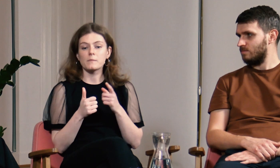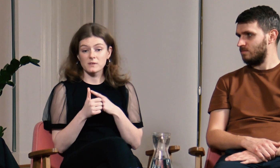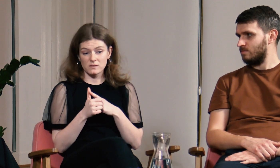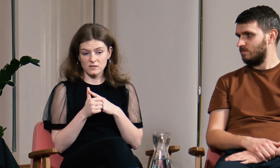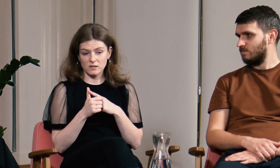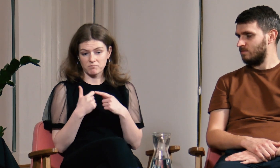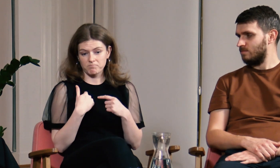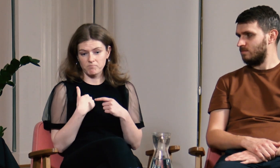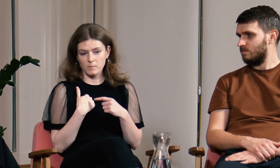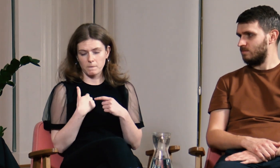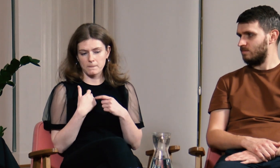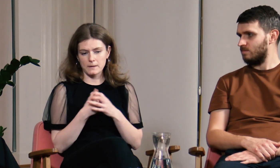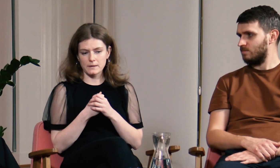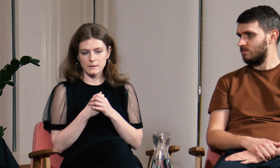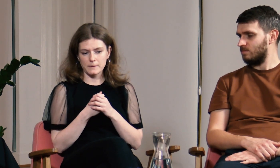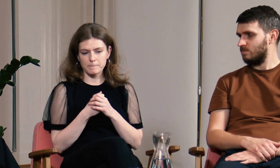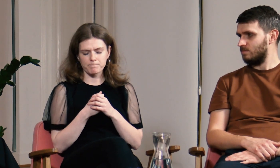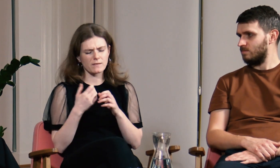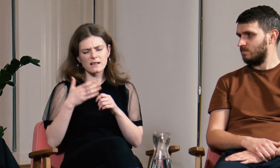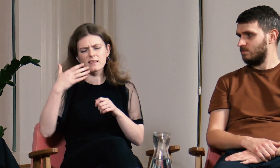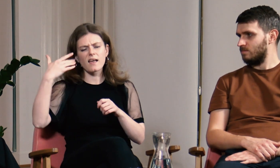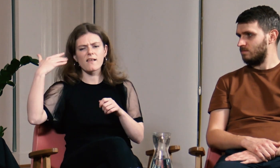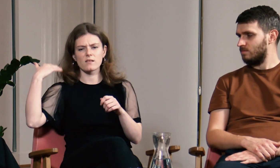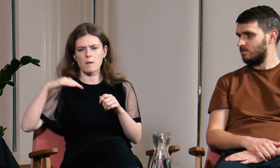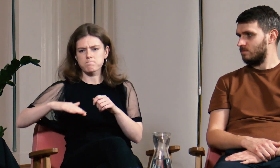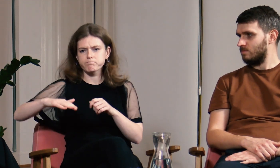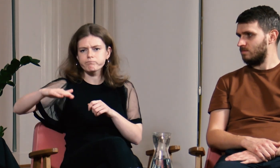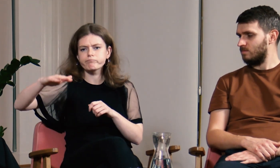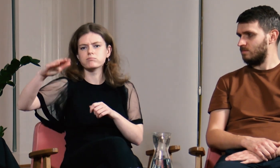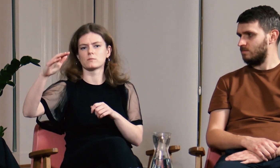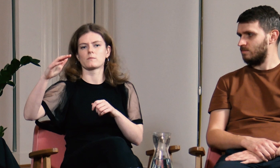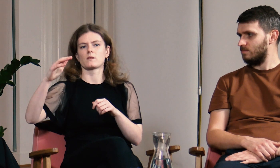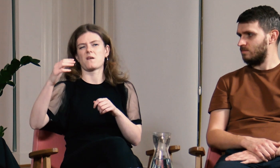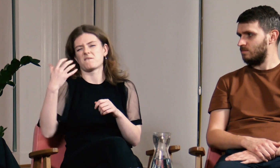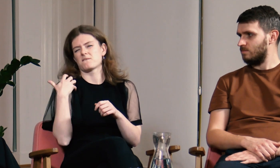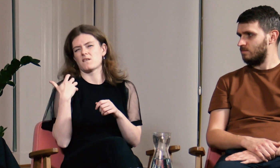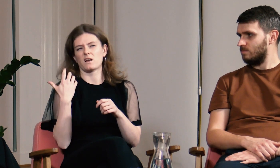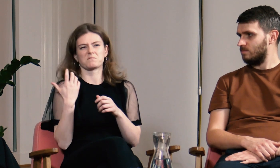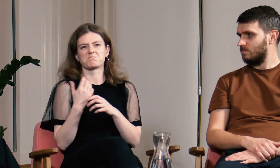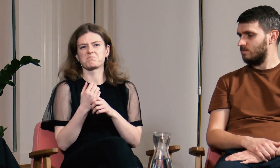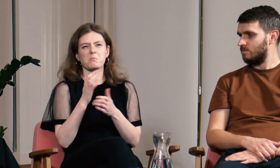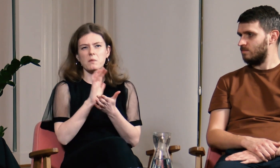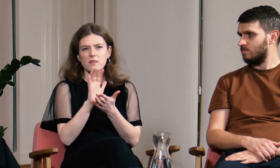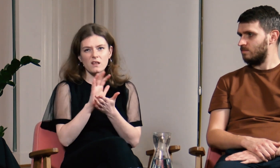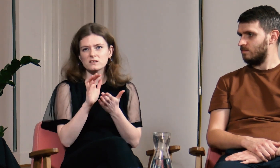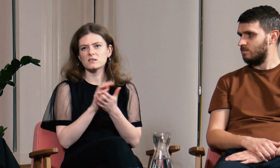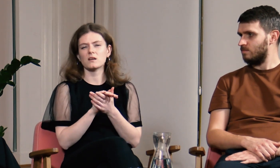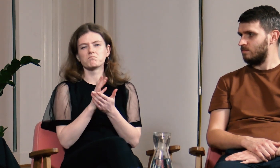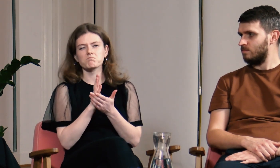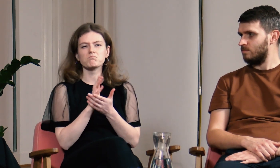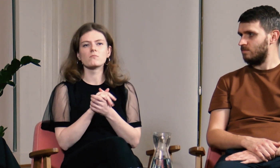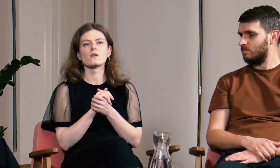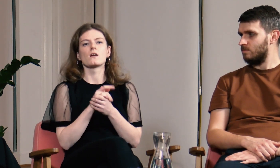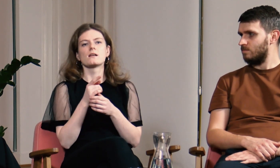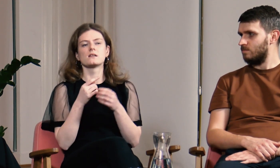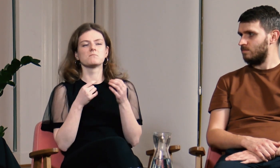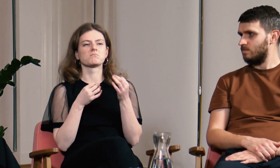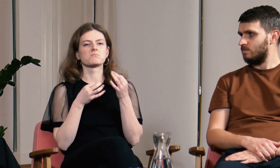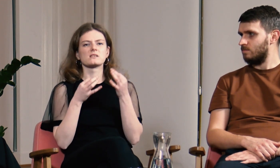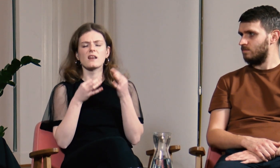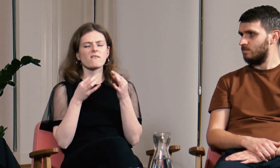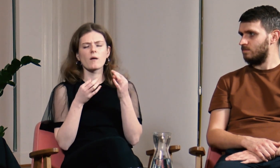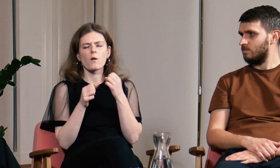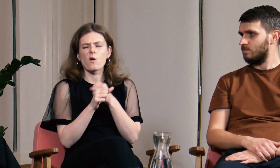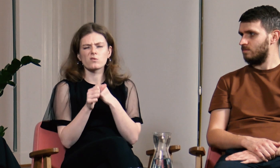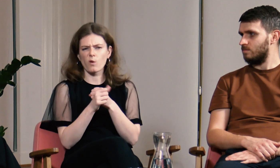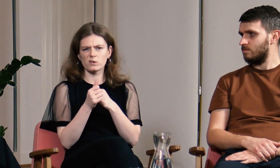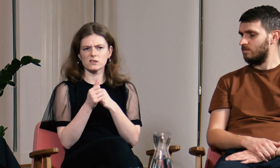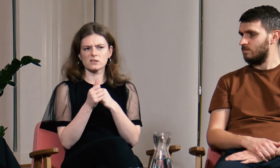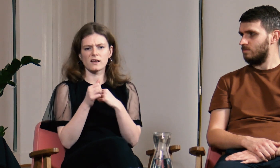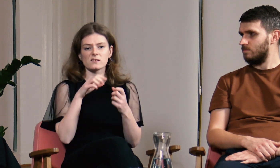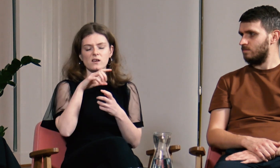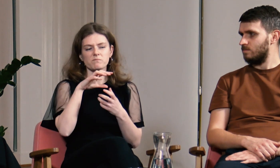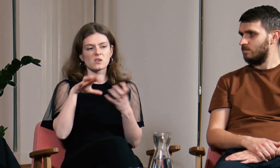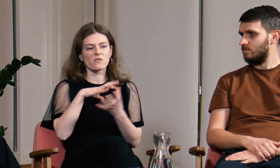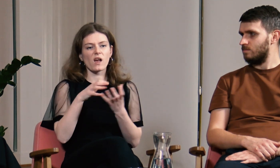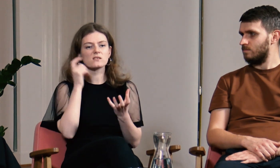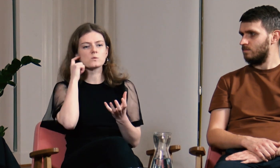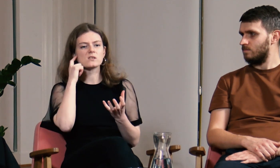B: Po pierwsze ja dawno temu, w wieku około 15 lat, zastanawiałam się o co chodzi ze światem słyszących,